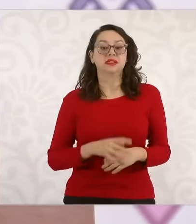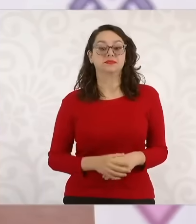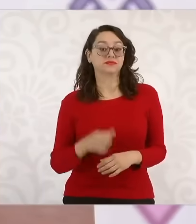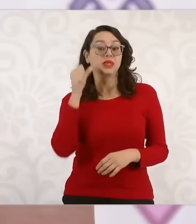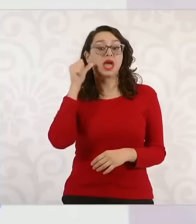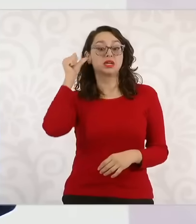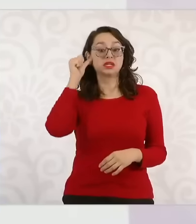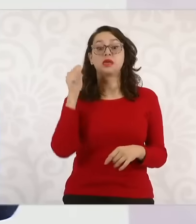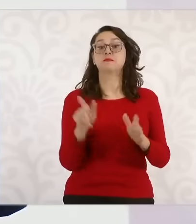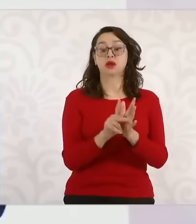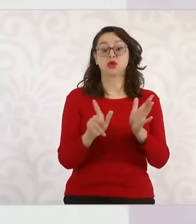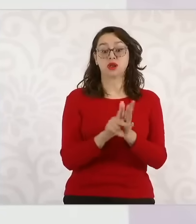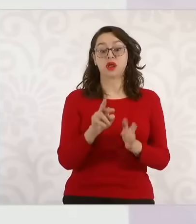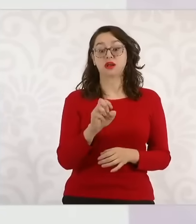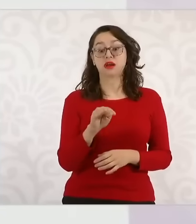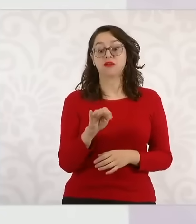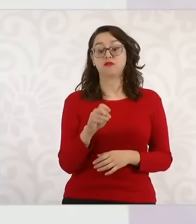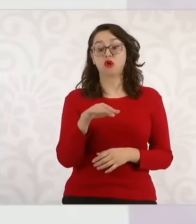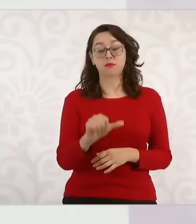que entonces también estaríamos de acuerdo en México de que vinieran